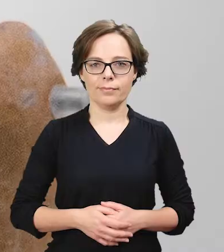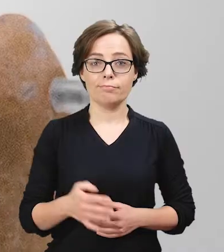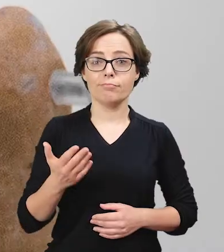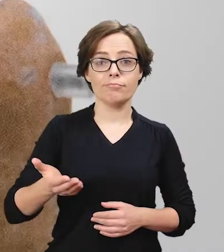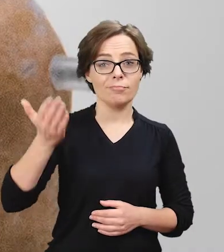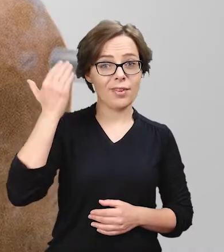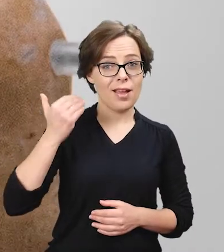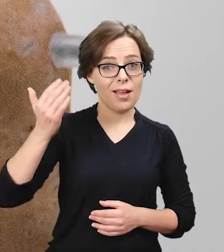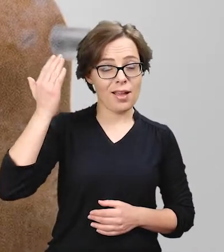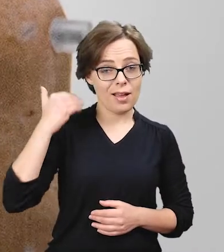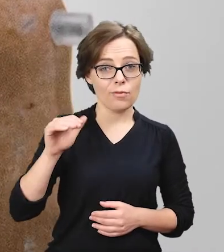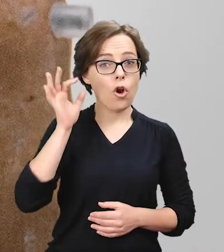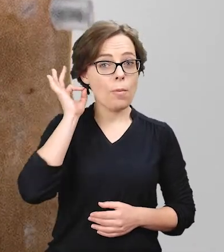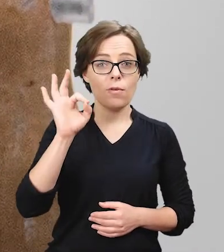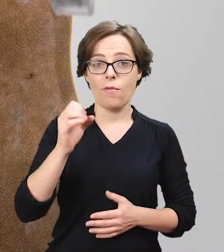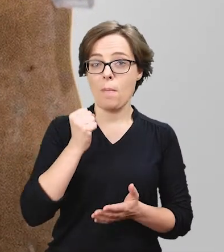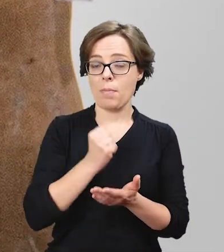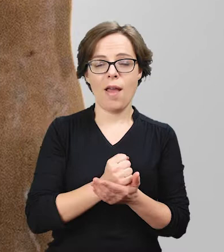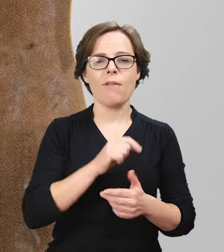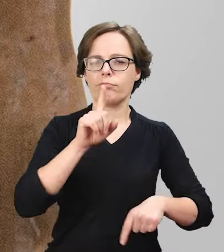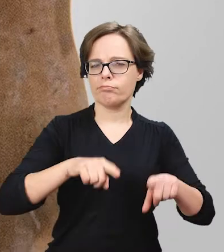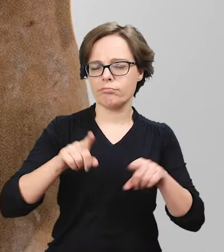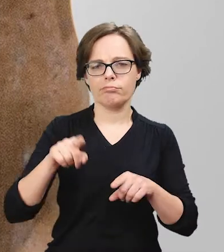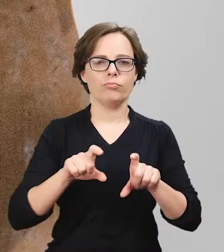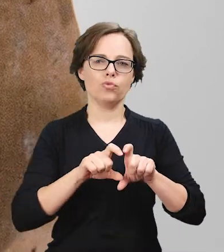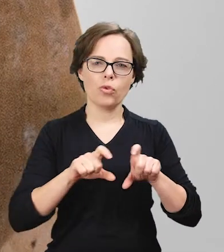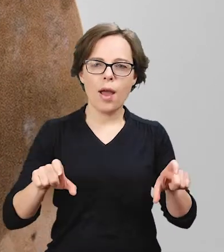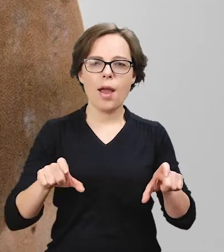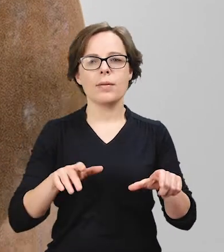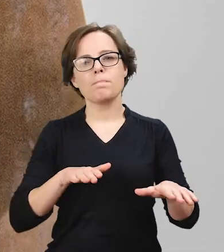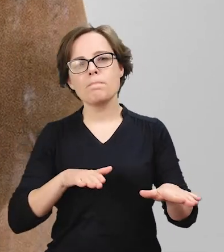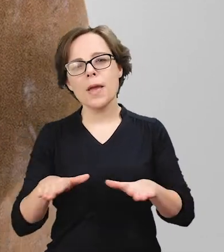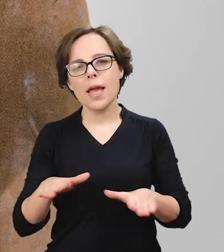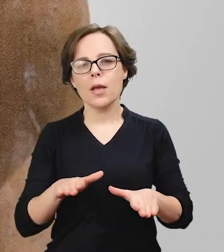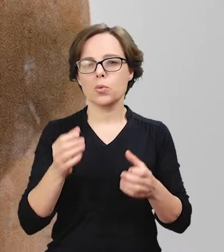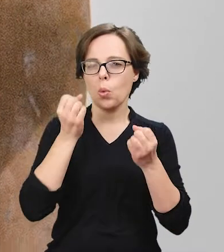Prawa kobiet w starożytności mogły różnić się w zależności od czasu, miejsca i kultury,